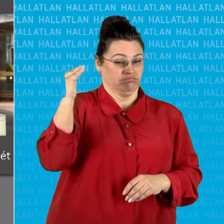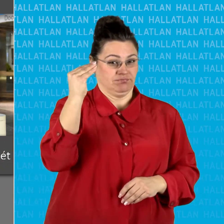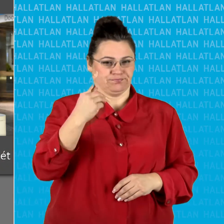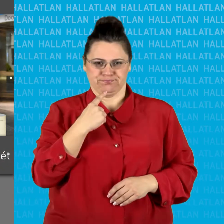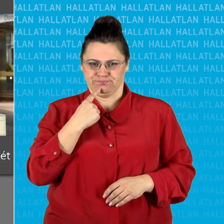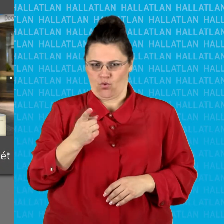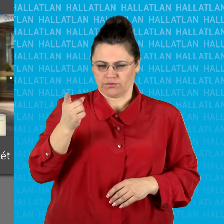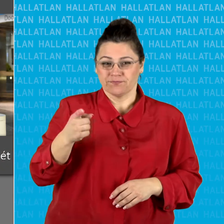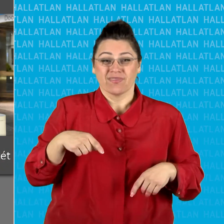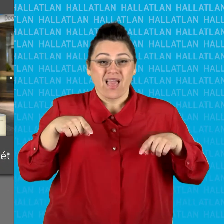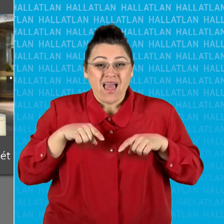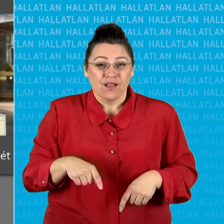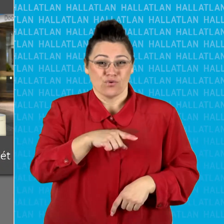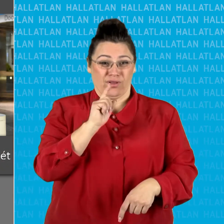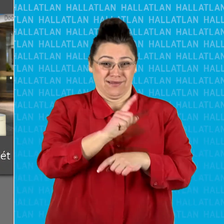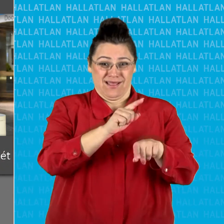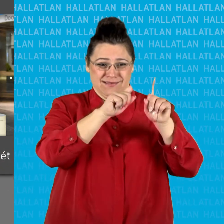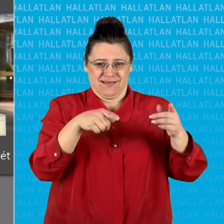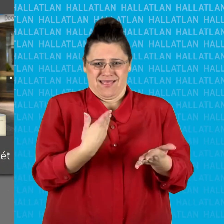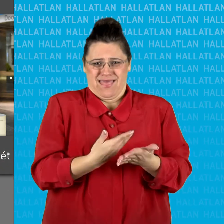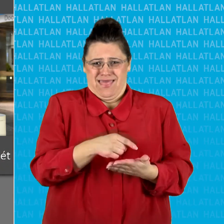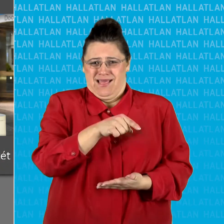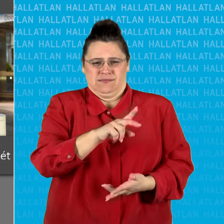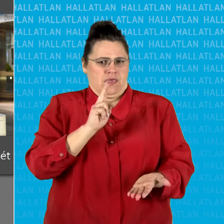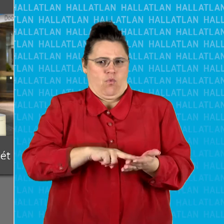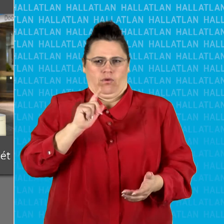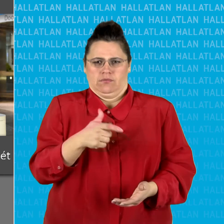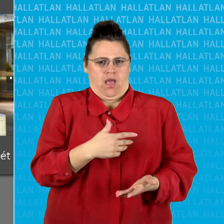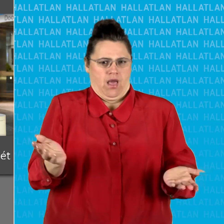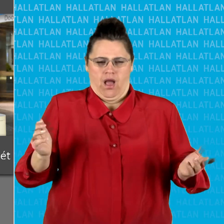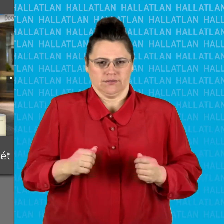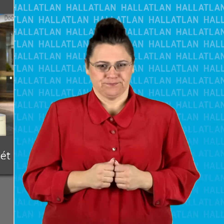vitatva a rendelet jogszerűségét.